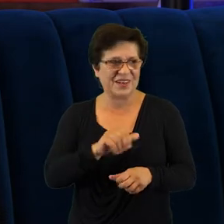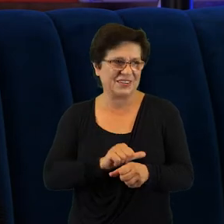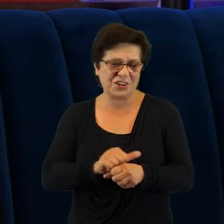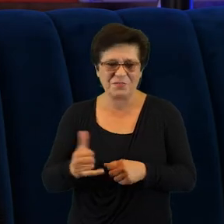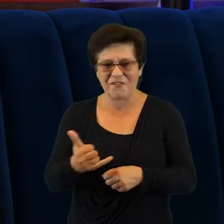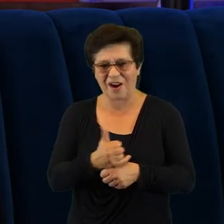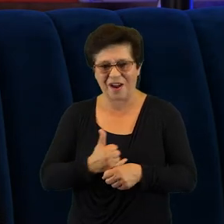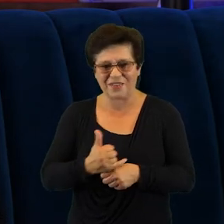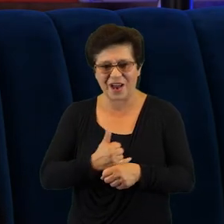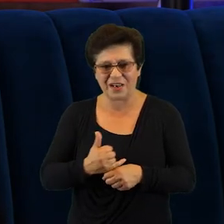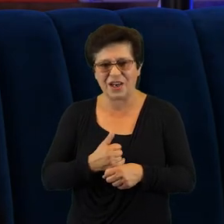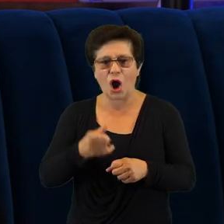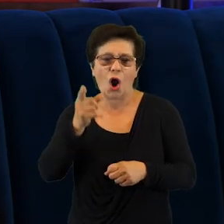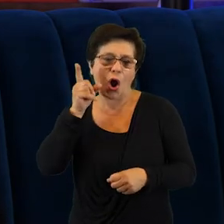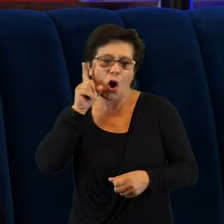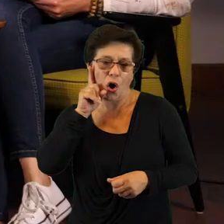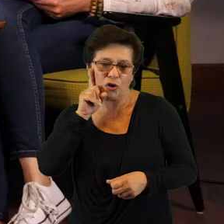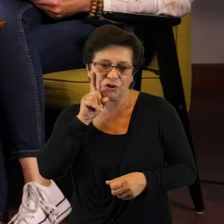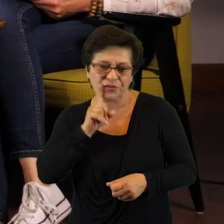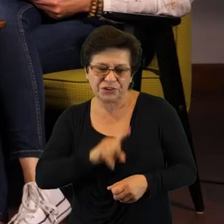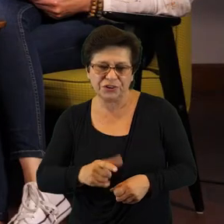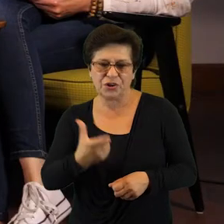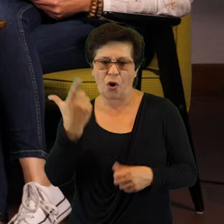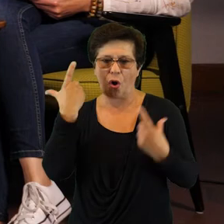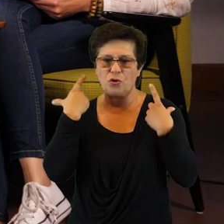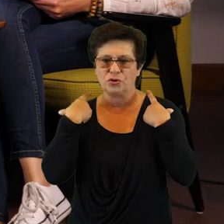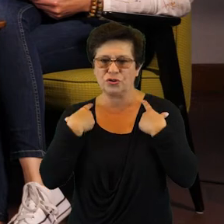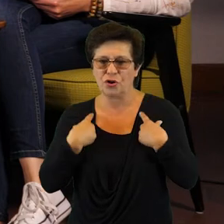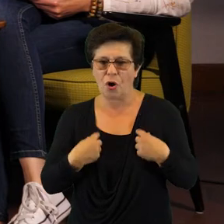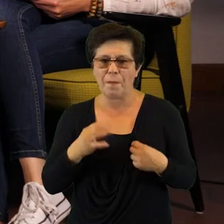ale oczywiście postać, o której mówimy,